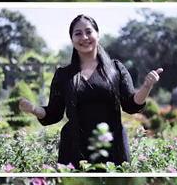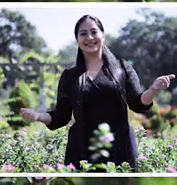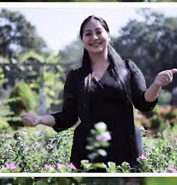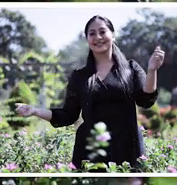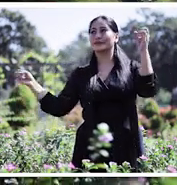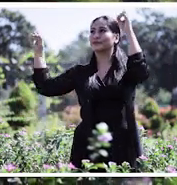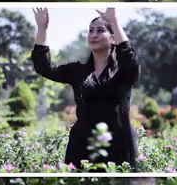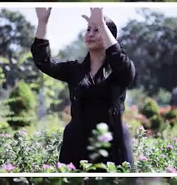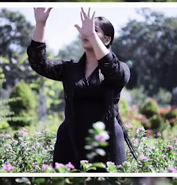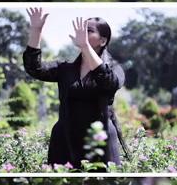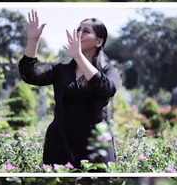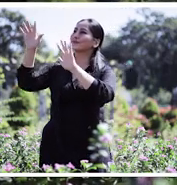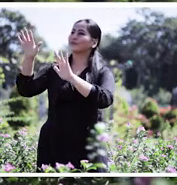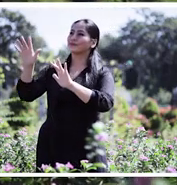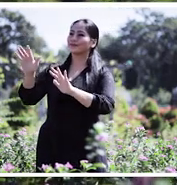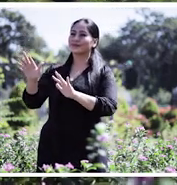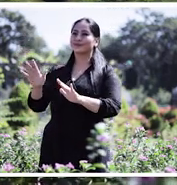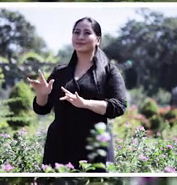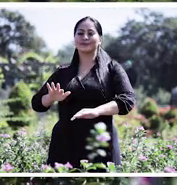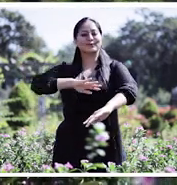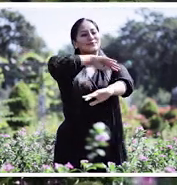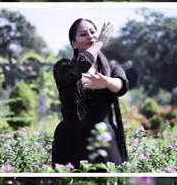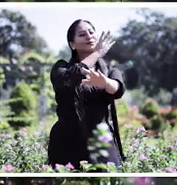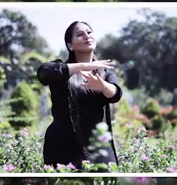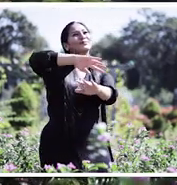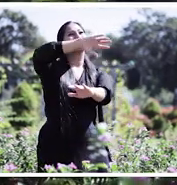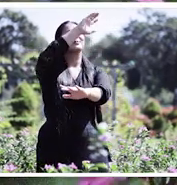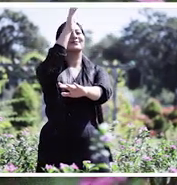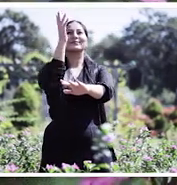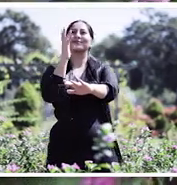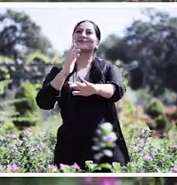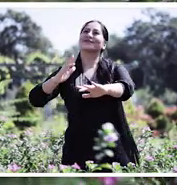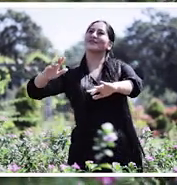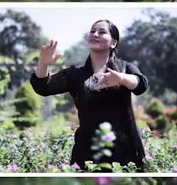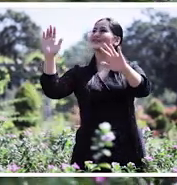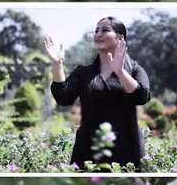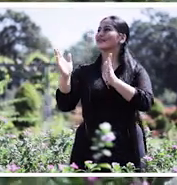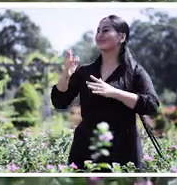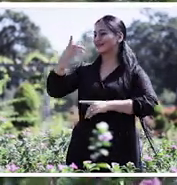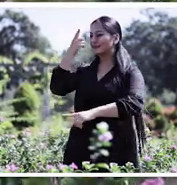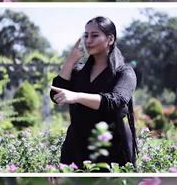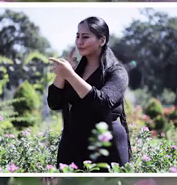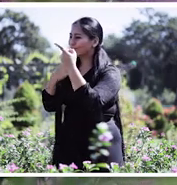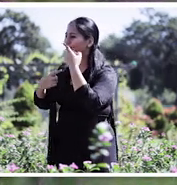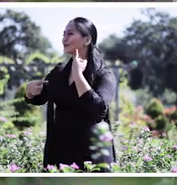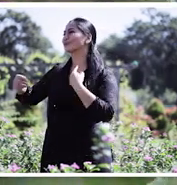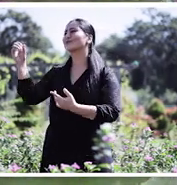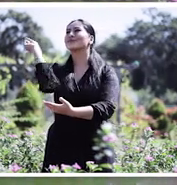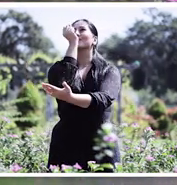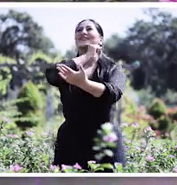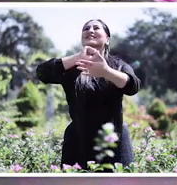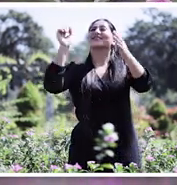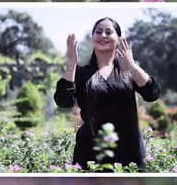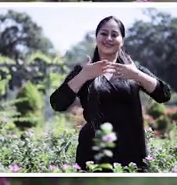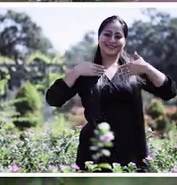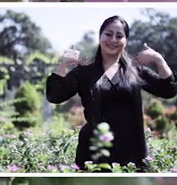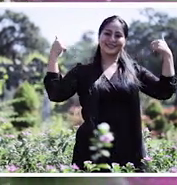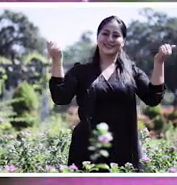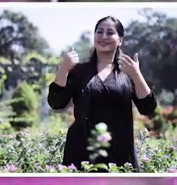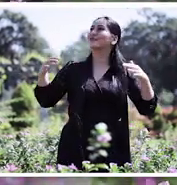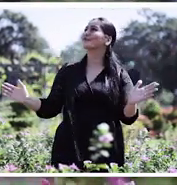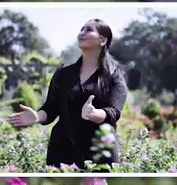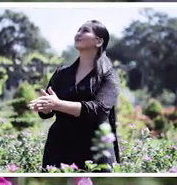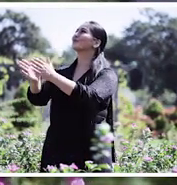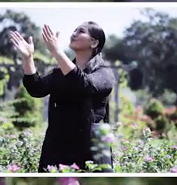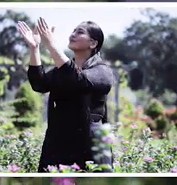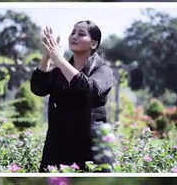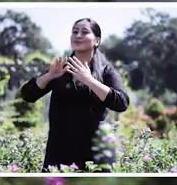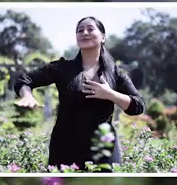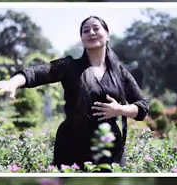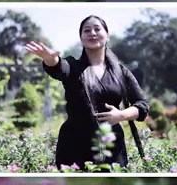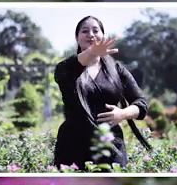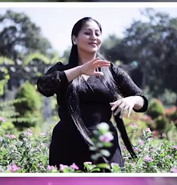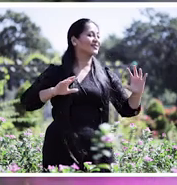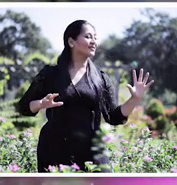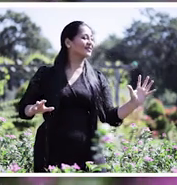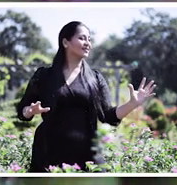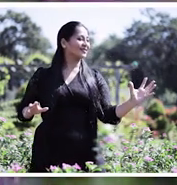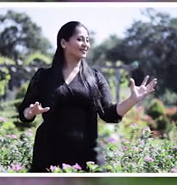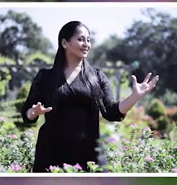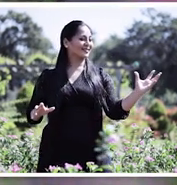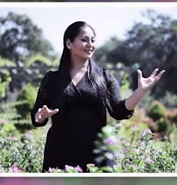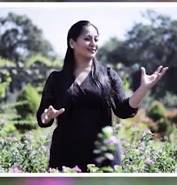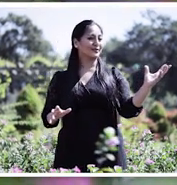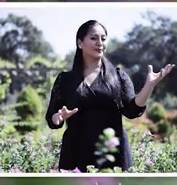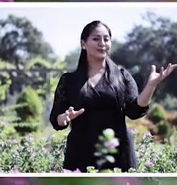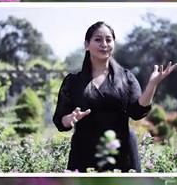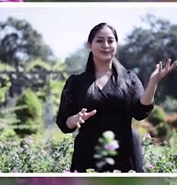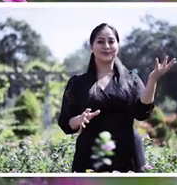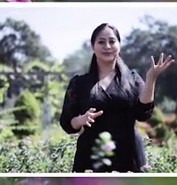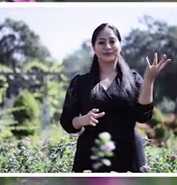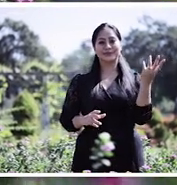やがて実を結び 笑い声に満ちる